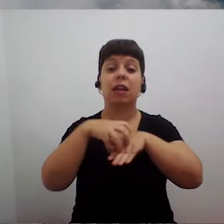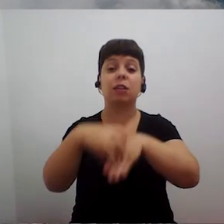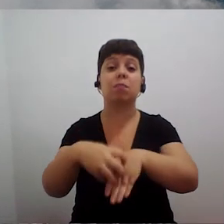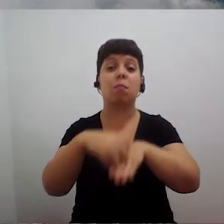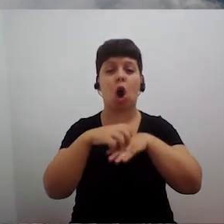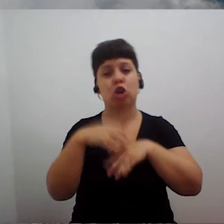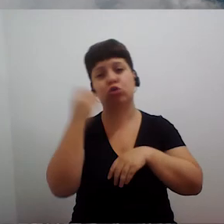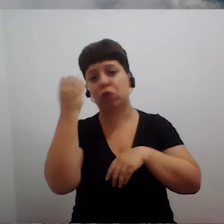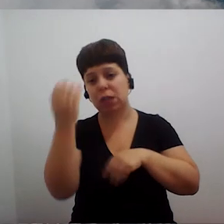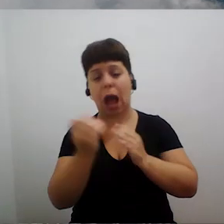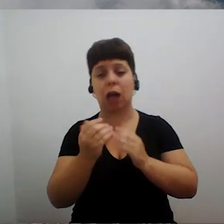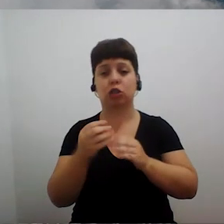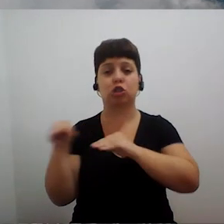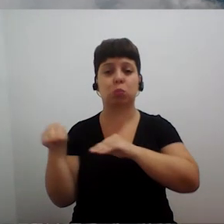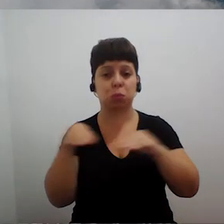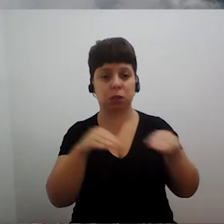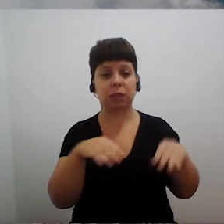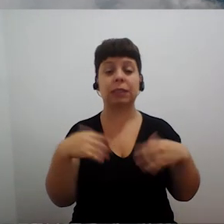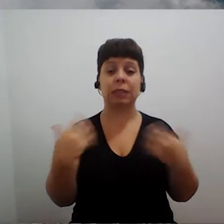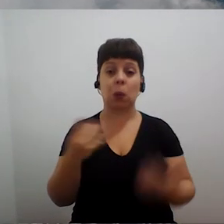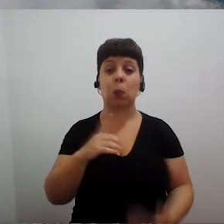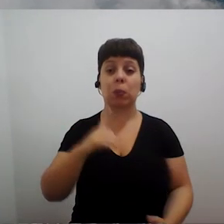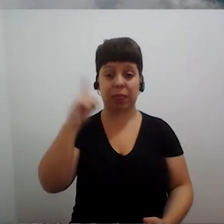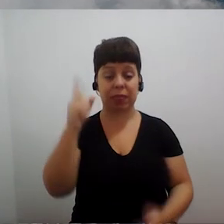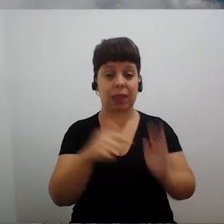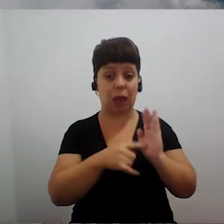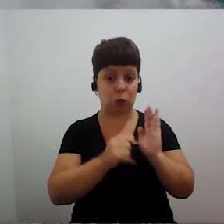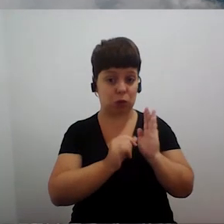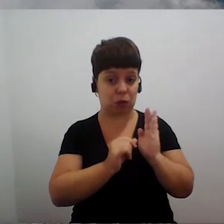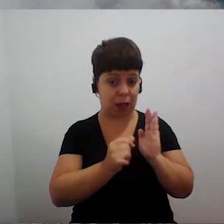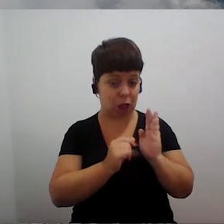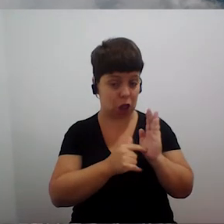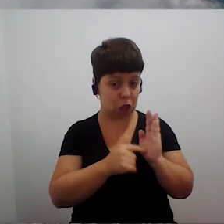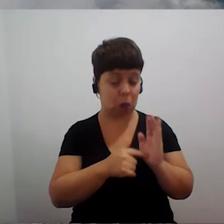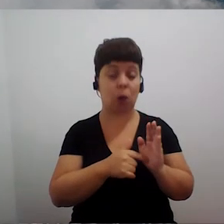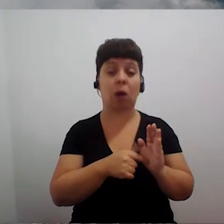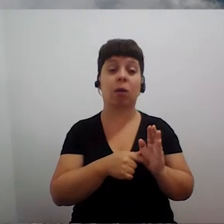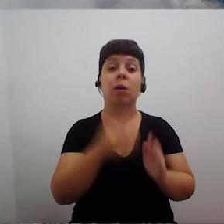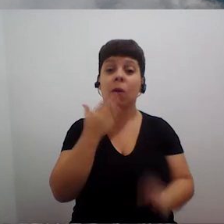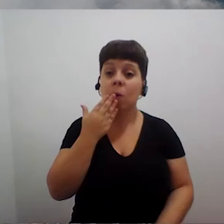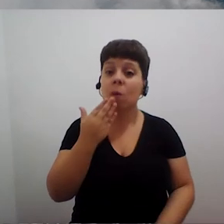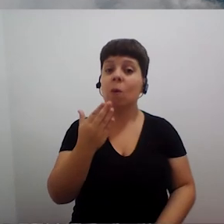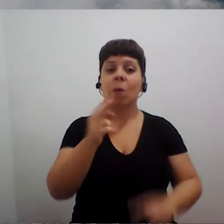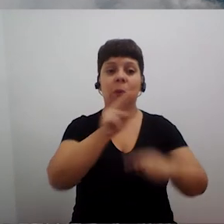de um lugar para o outro. Por isso Deus quando falou pediu para nós cuidar e preservar deixar